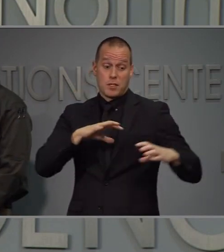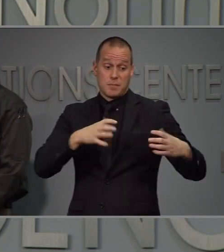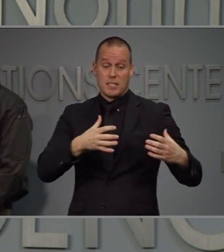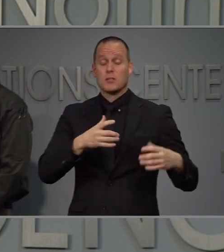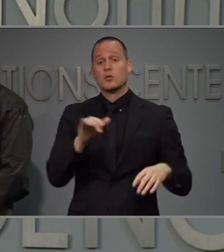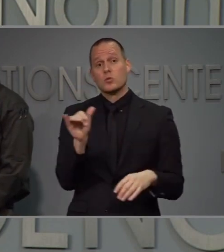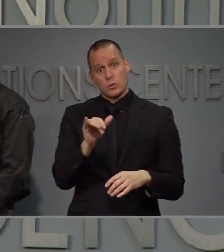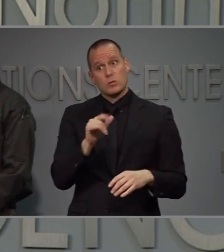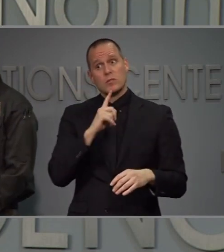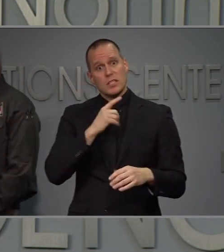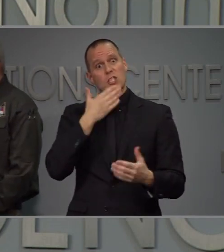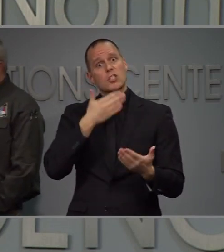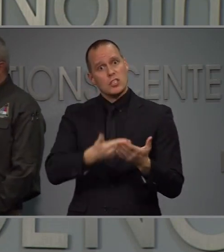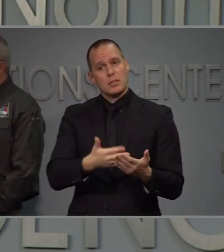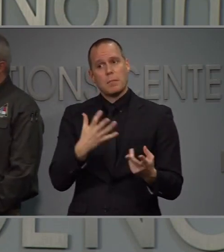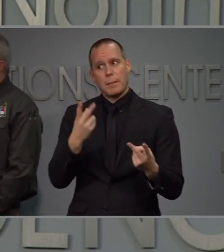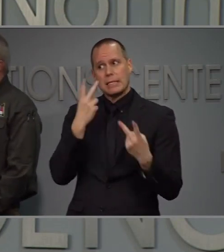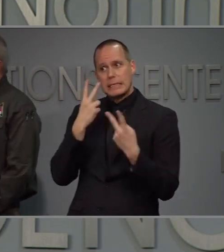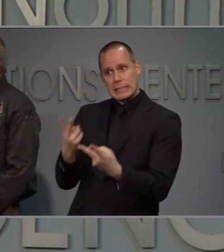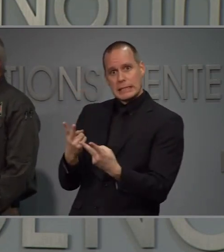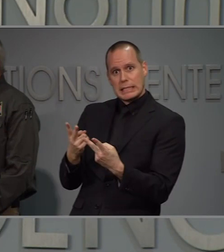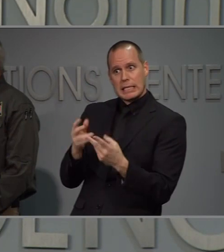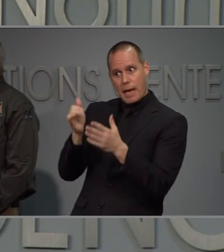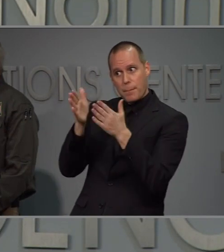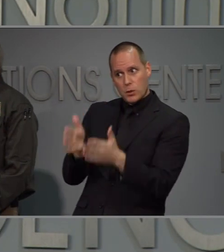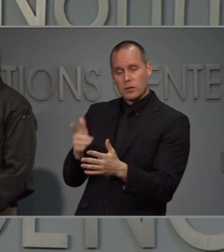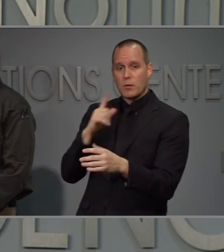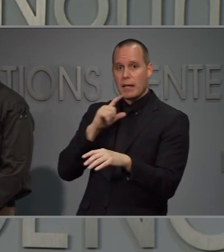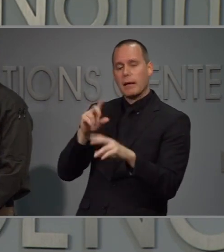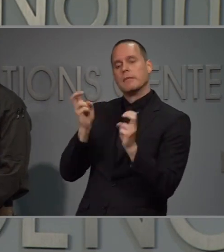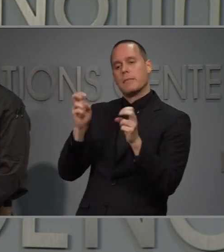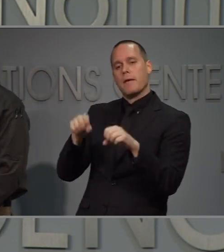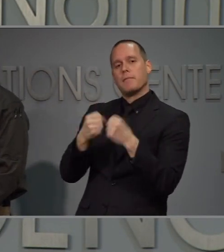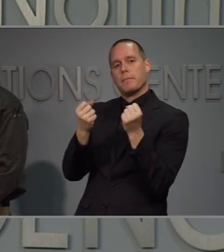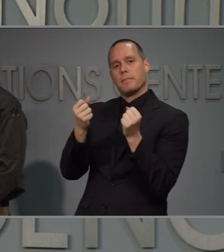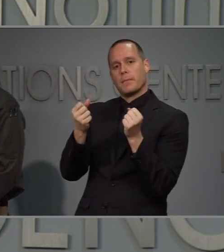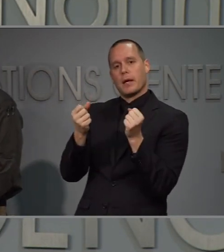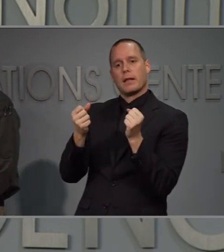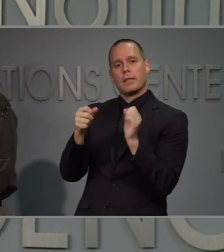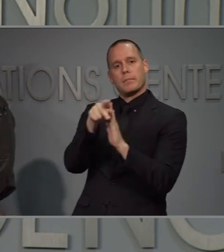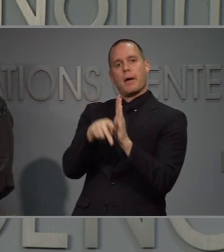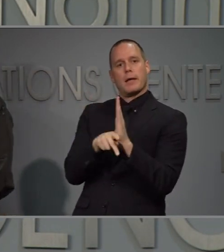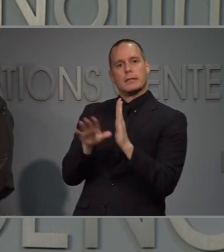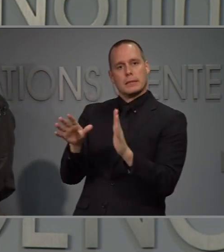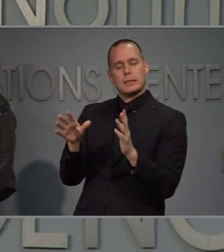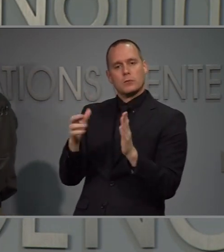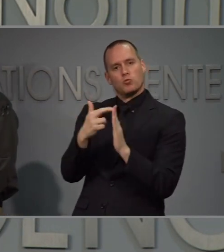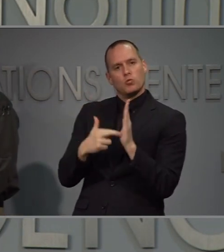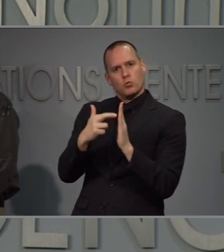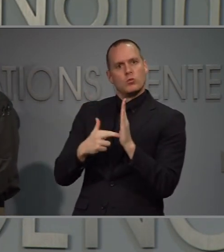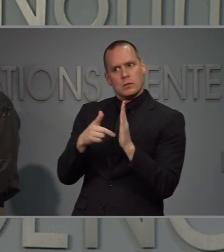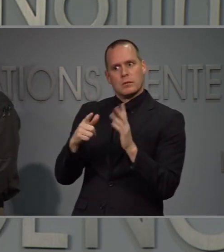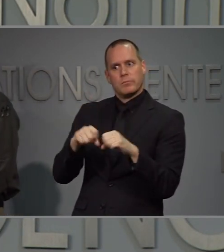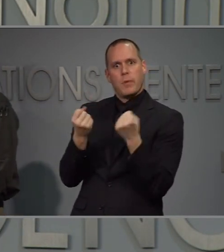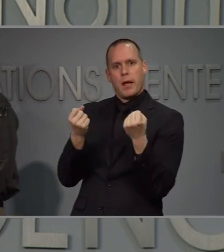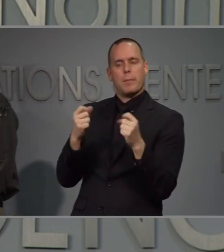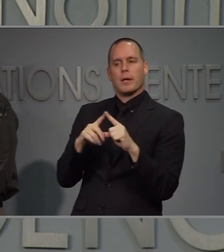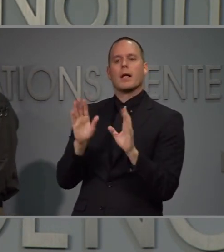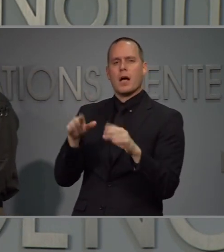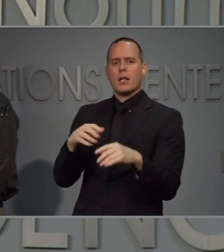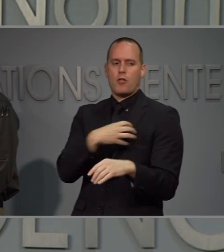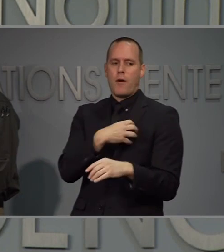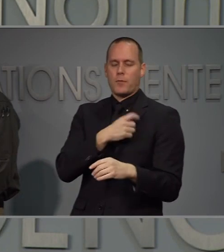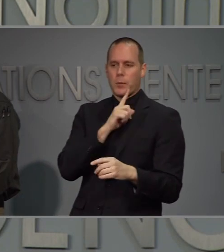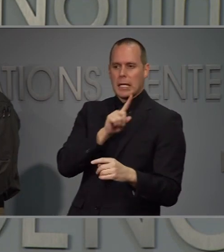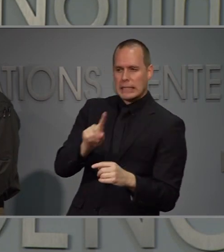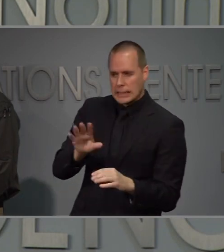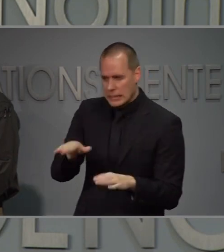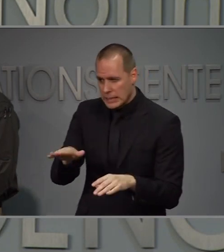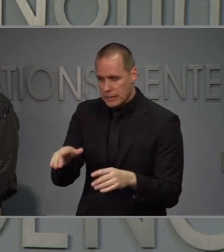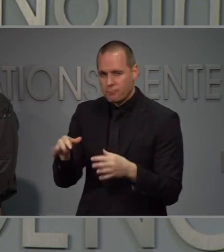En los representantes del orden público.